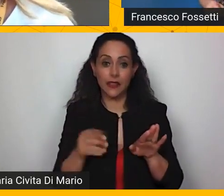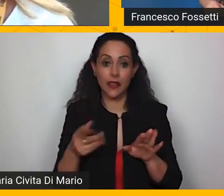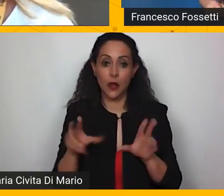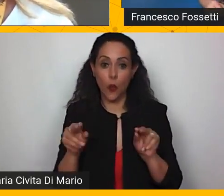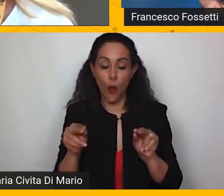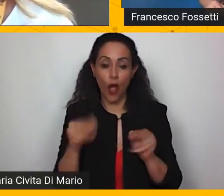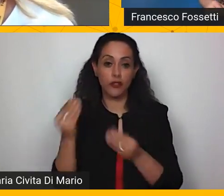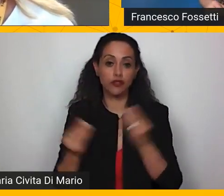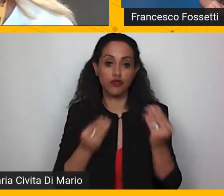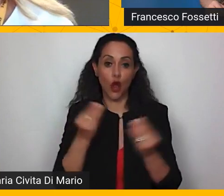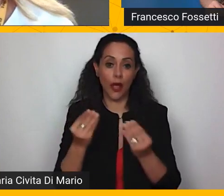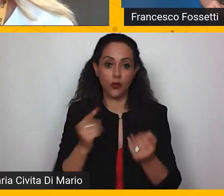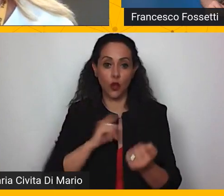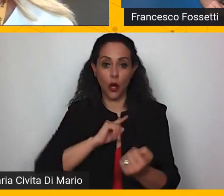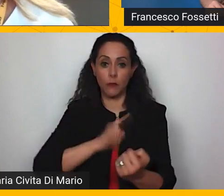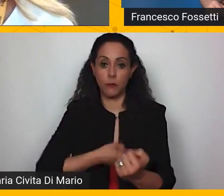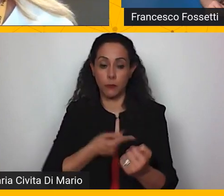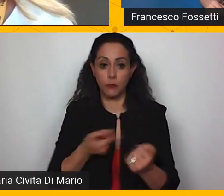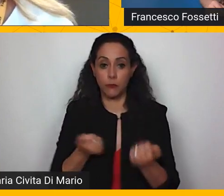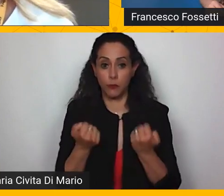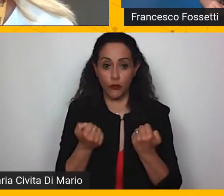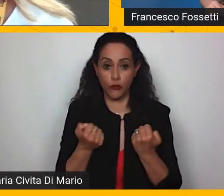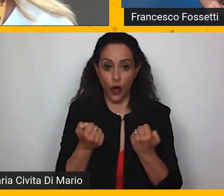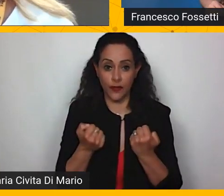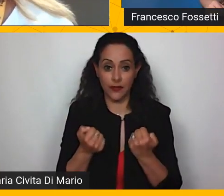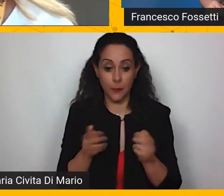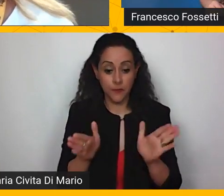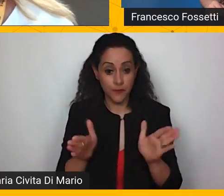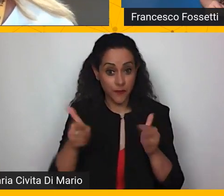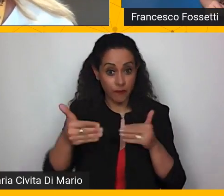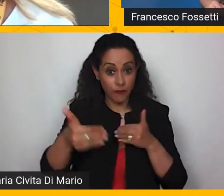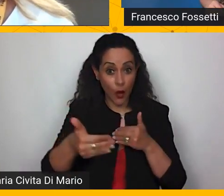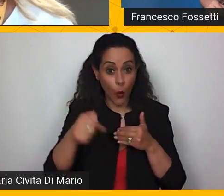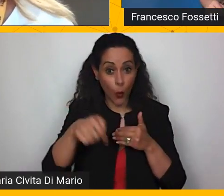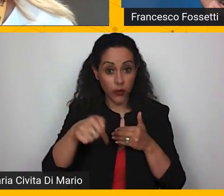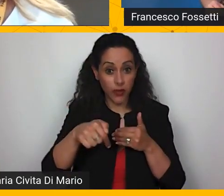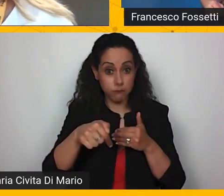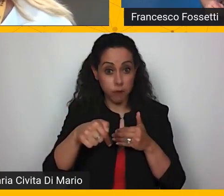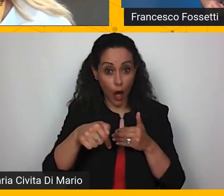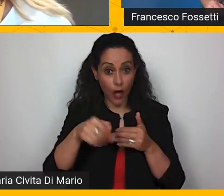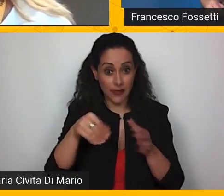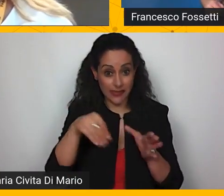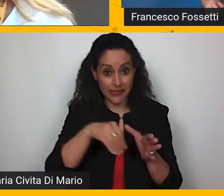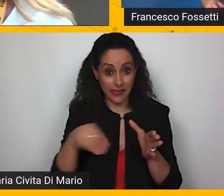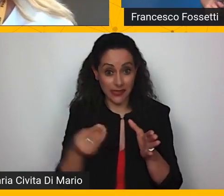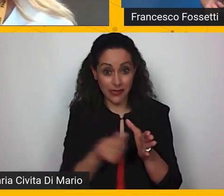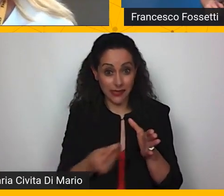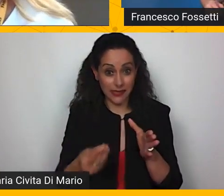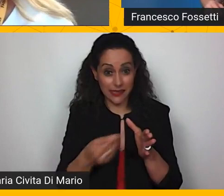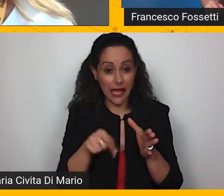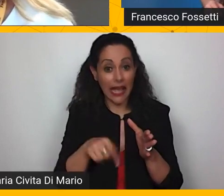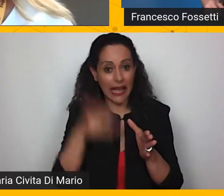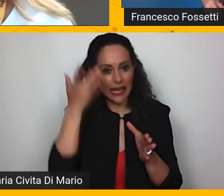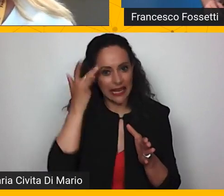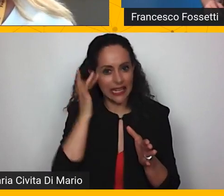giocatore più potente quindi eh quello delle look box è eh